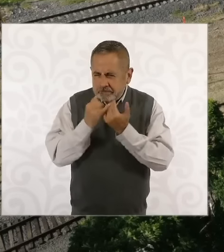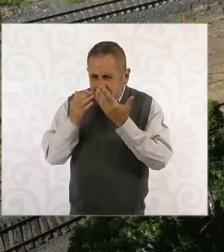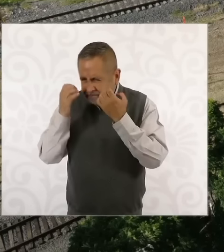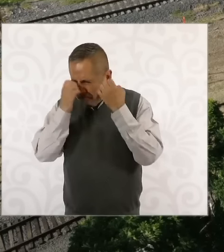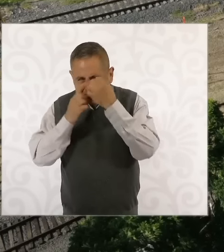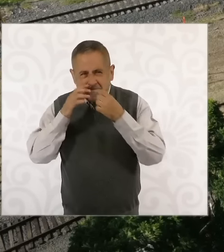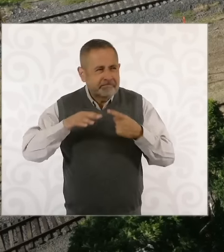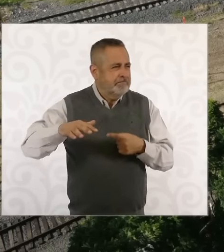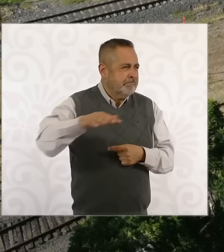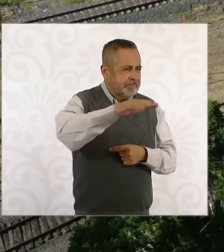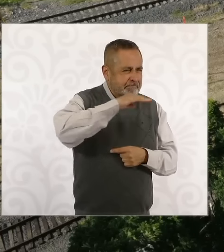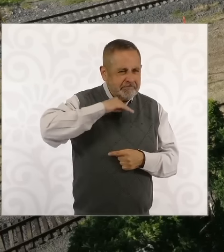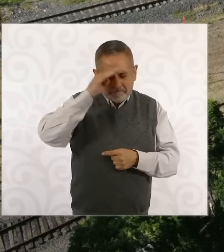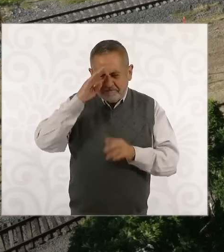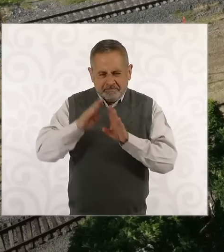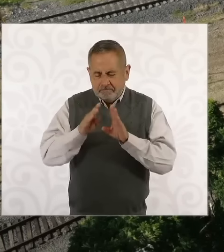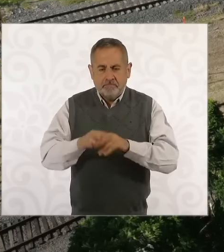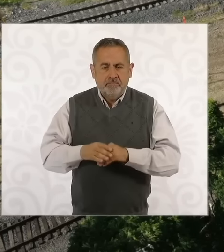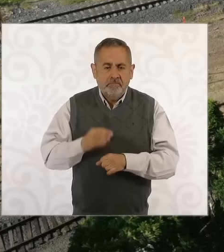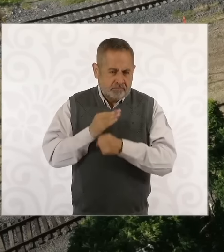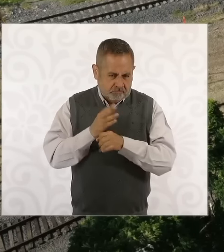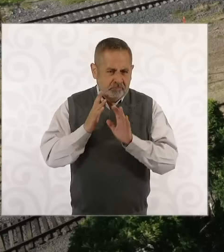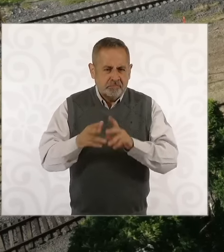En este momento ya iniciaron, de hecho, los estudios, hicimos los procesos de licitación